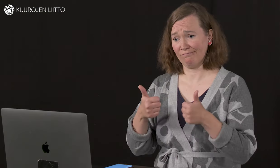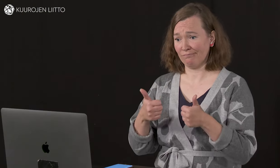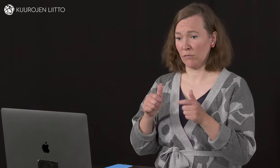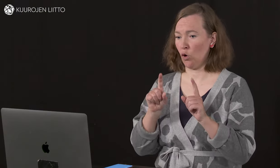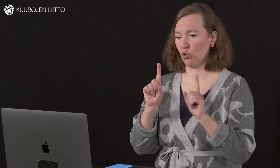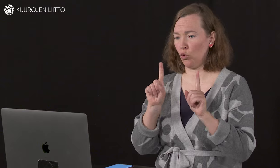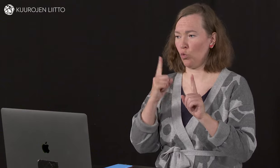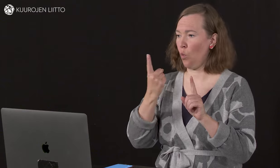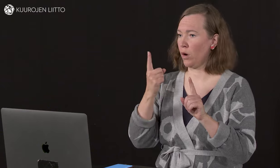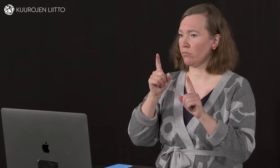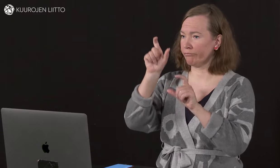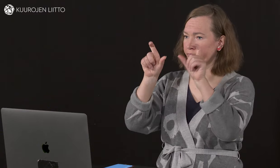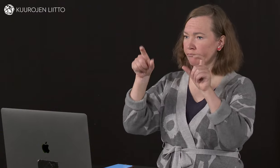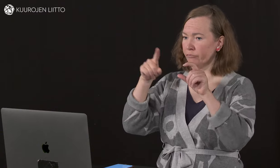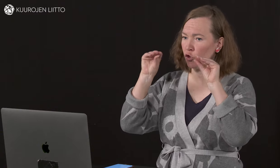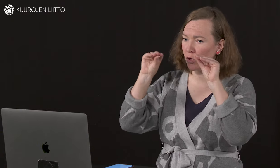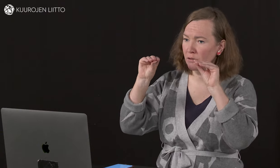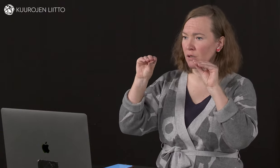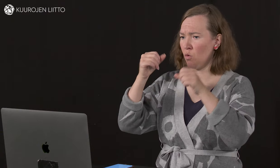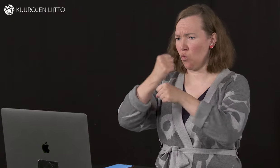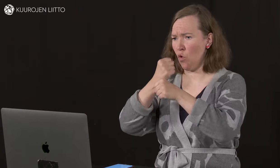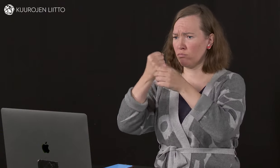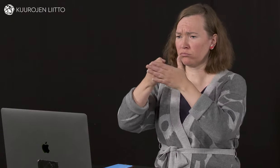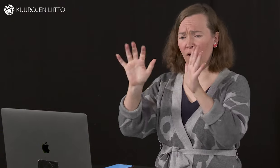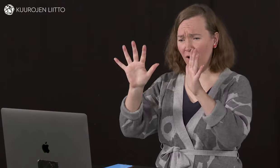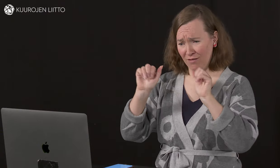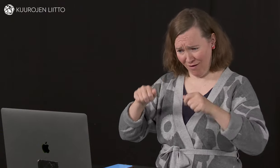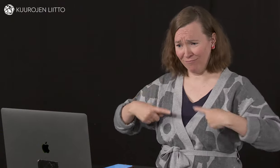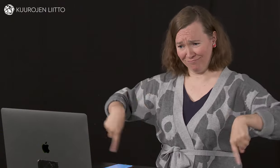Se tosiaan ei ole siis tarkoitettu vain opettajille tai vastaaville, vaan me kaikki voimme tehdä jotain -